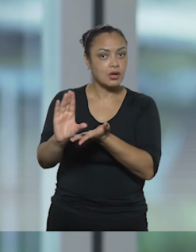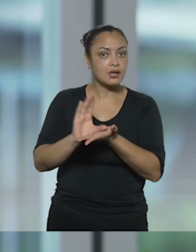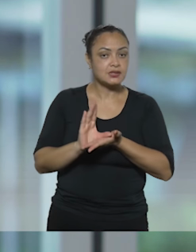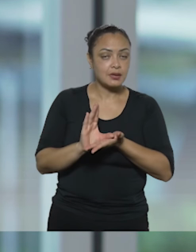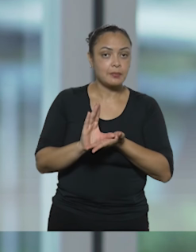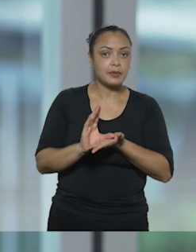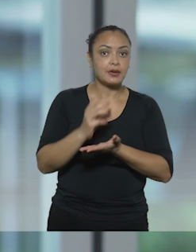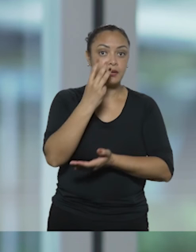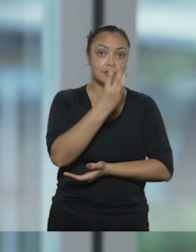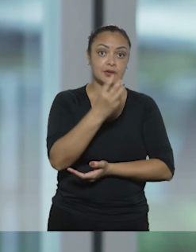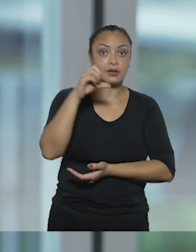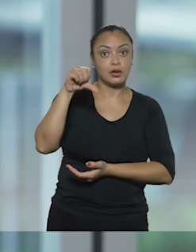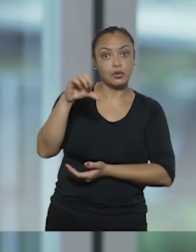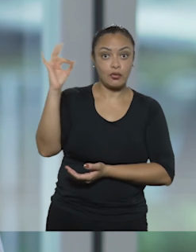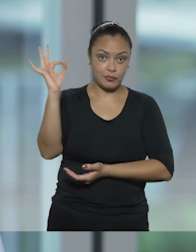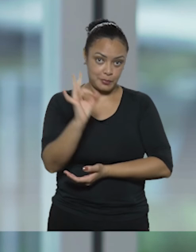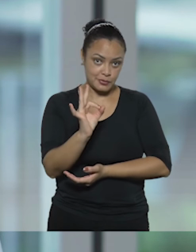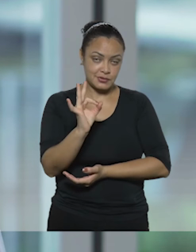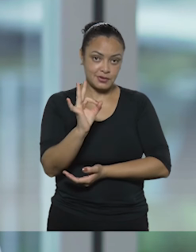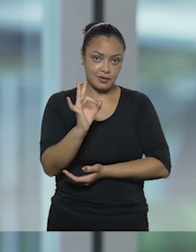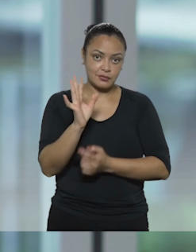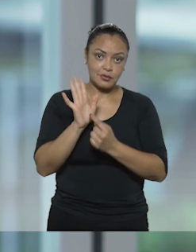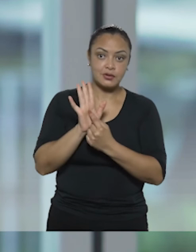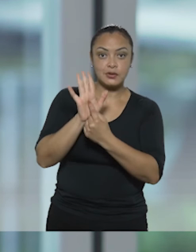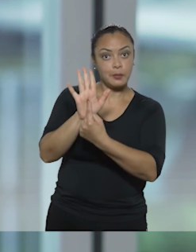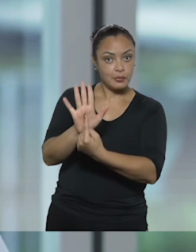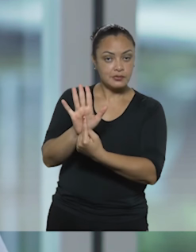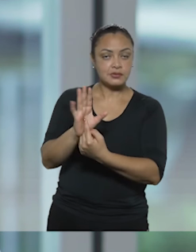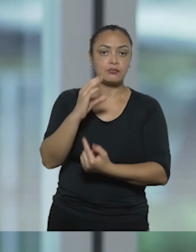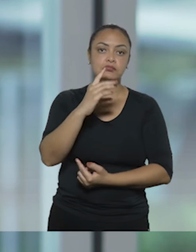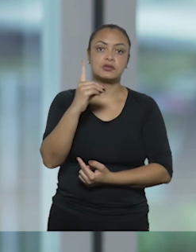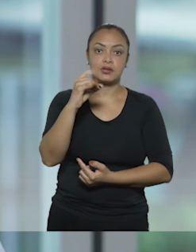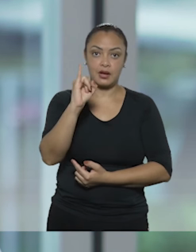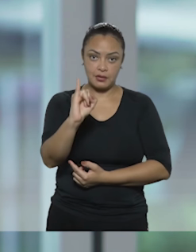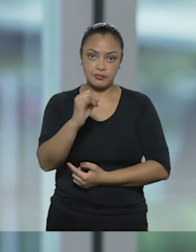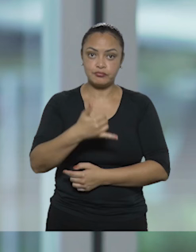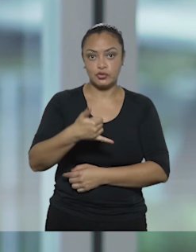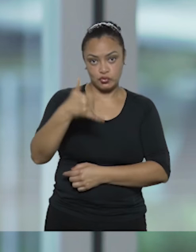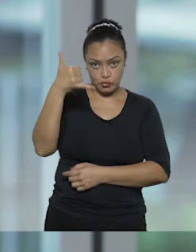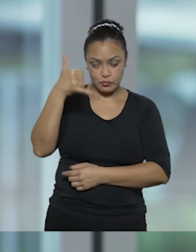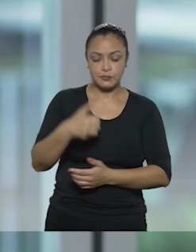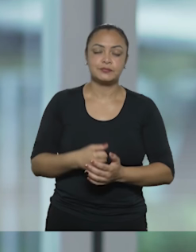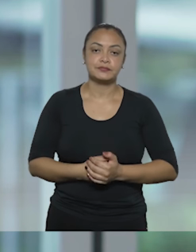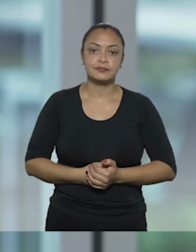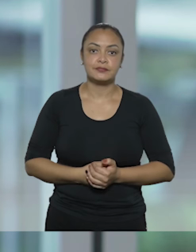de recebível tinha 39% de exposição ao CDI, à taxa de juros.